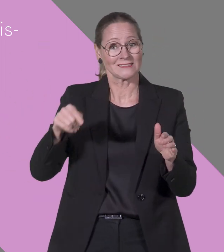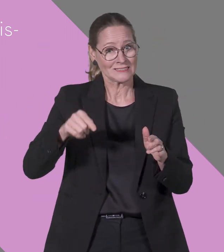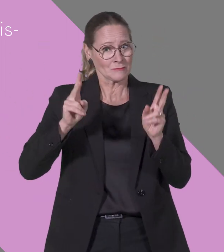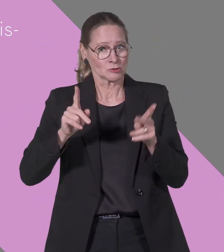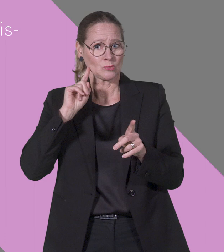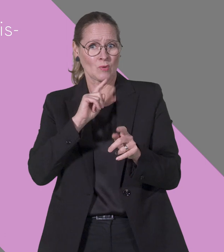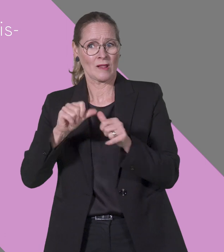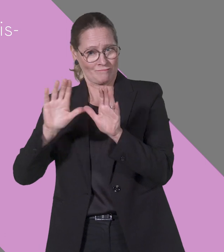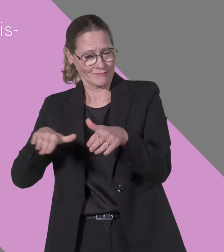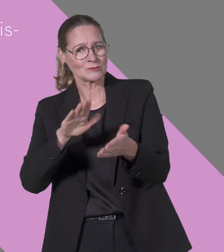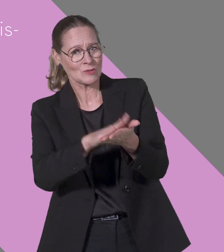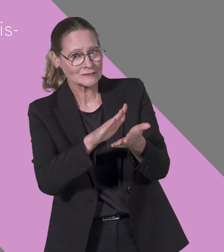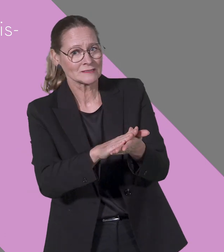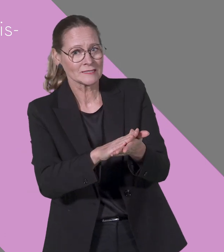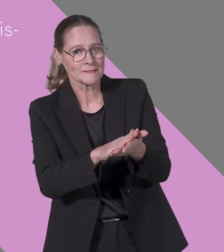Tämä on myös Kuurojen Liiton suositus.